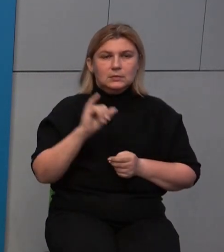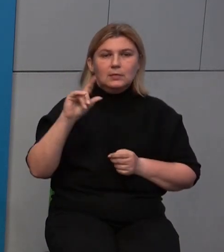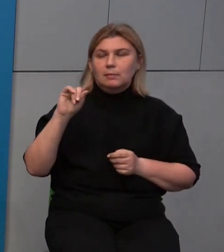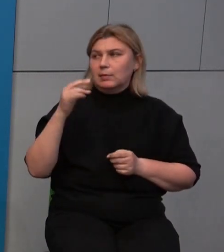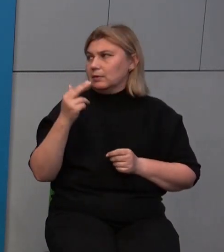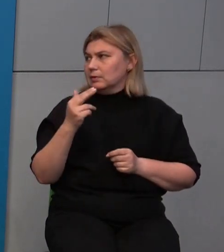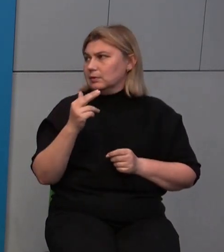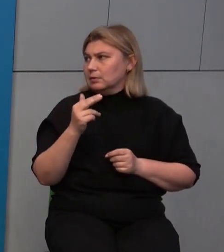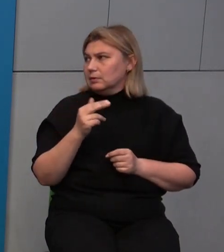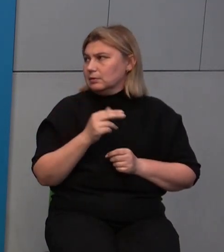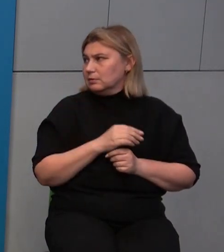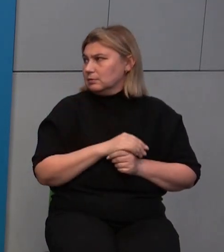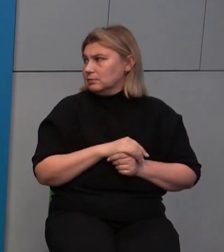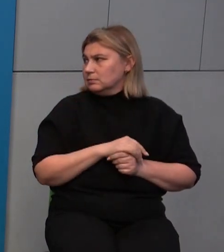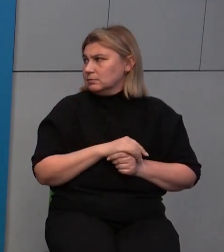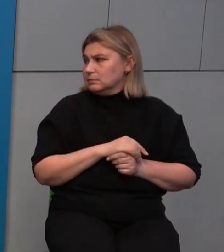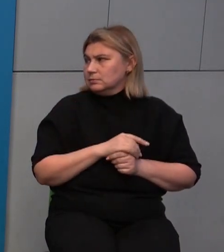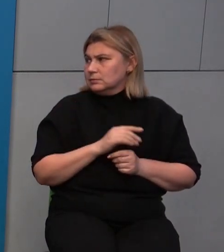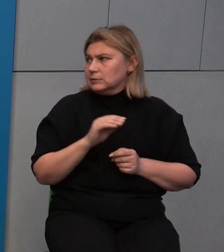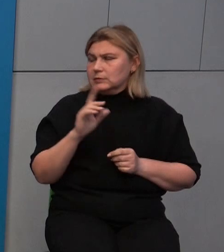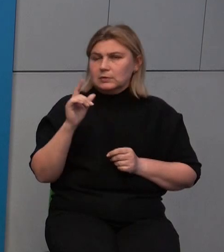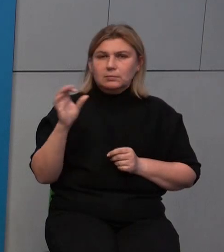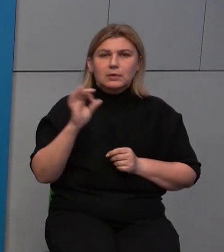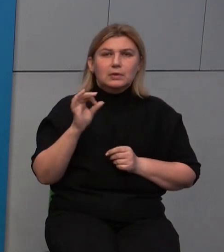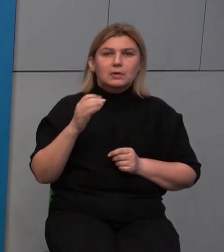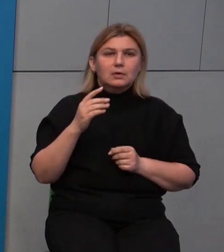No nie wiem, jak PiS rządził, to nie byłam w IPN-ie,